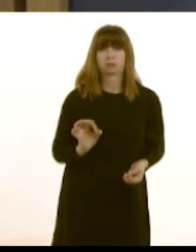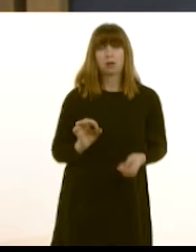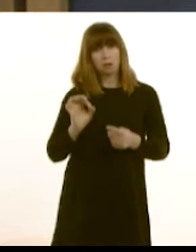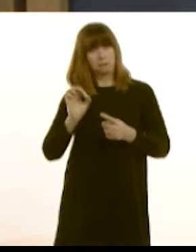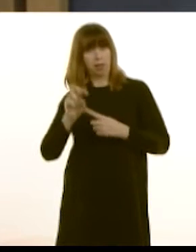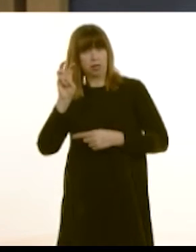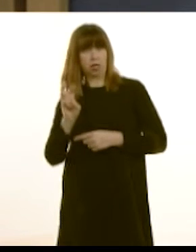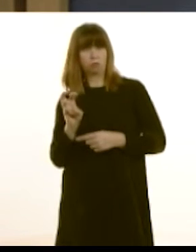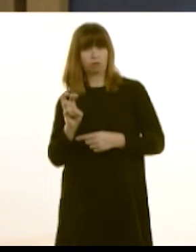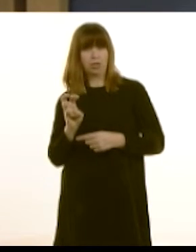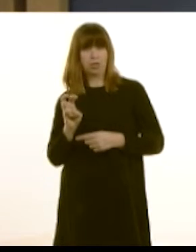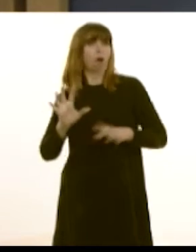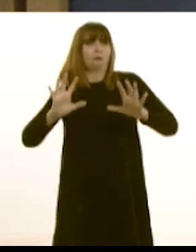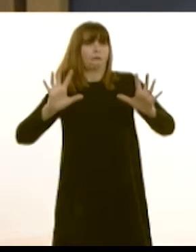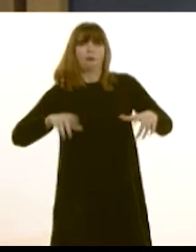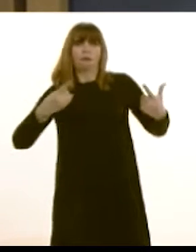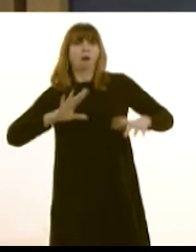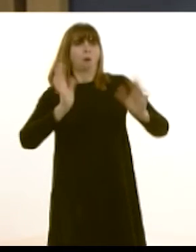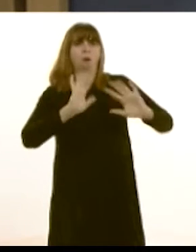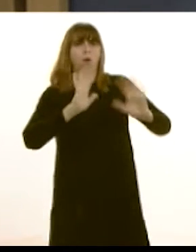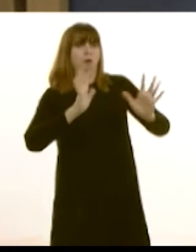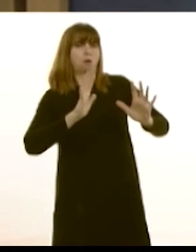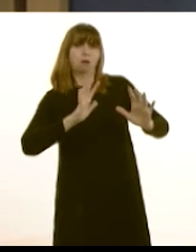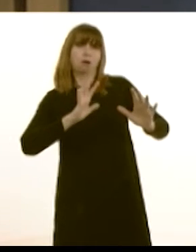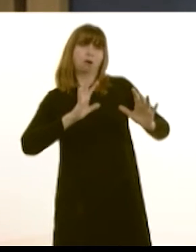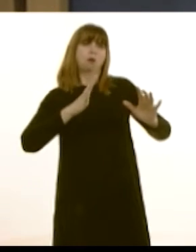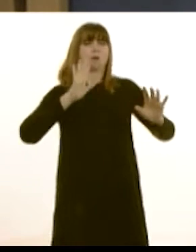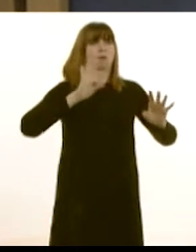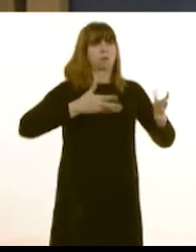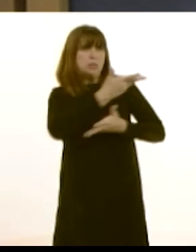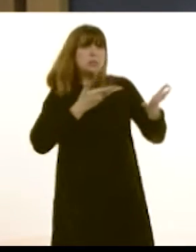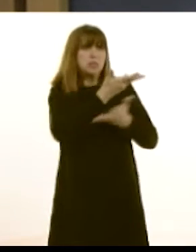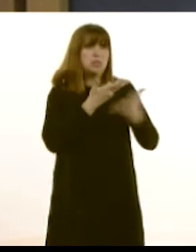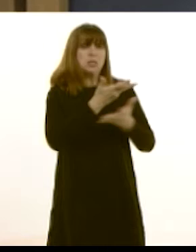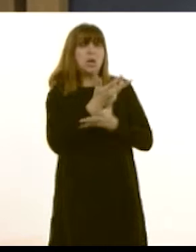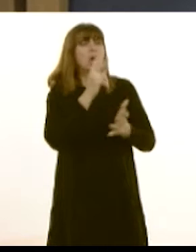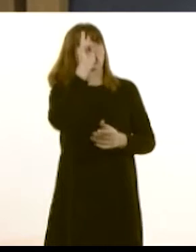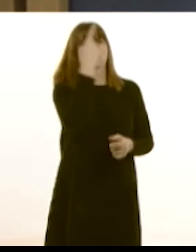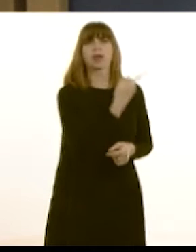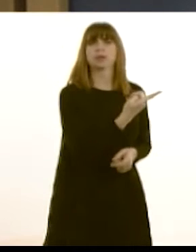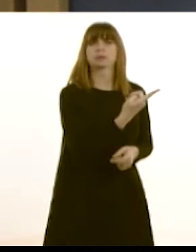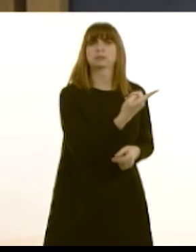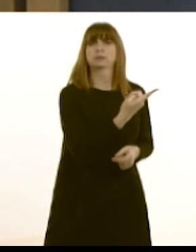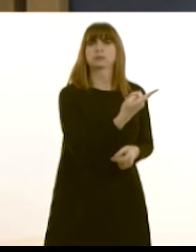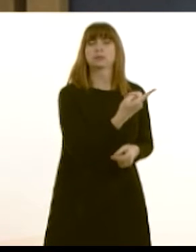Llwyddodd Plaid Cymru, fel yr wrthblaid, i wyrdroi'r penderfyniad hwnnw. Maent yn parhau i wneud hynny wrth arwain y cyngor.